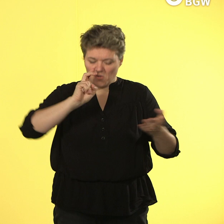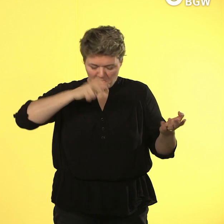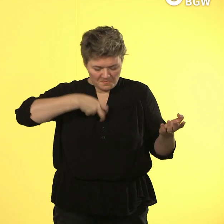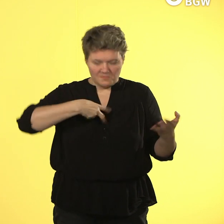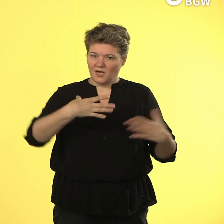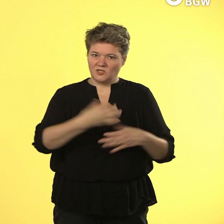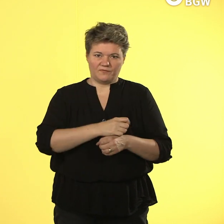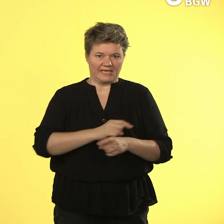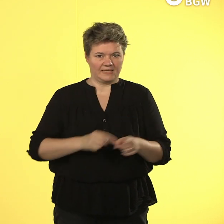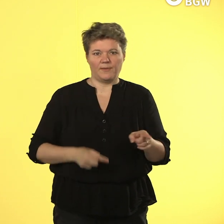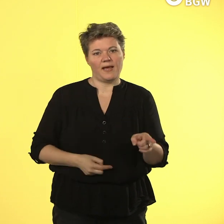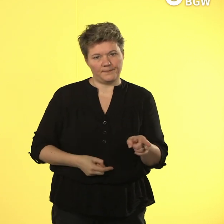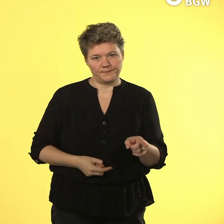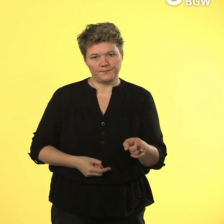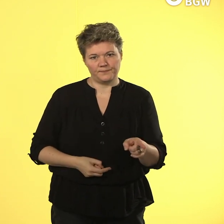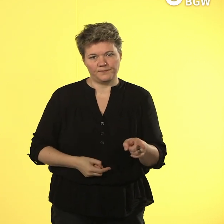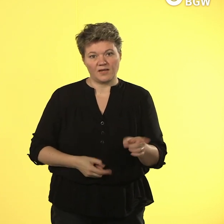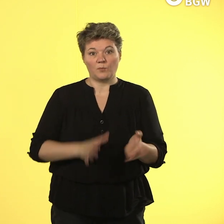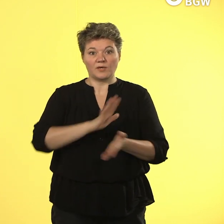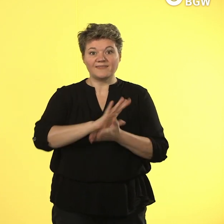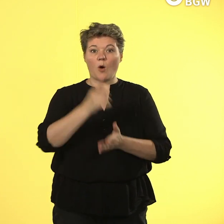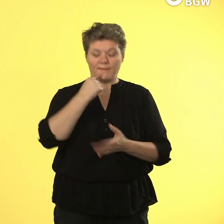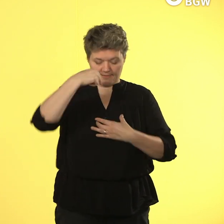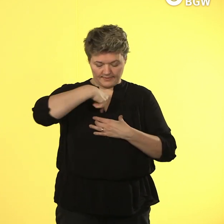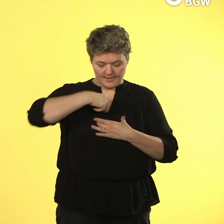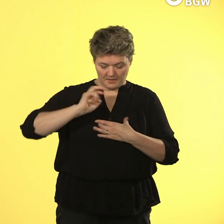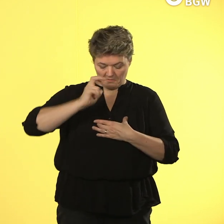und darüber hinaus geraten sie natürlich an ihre Grenzen.